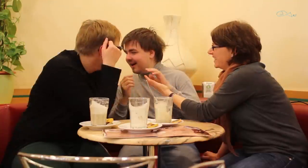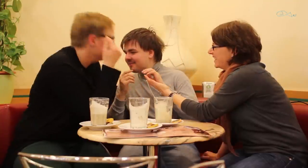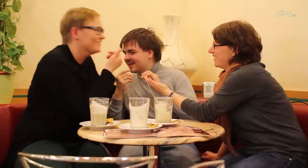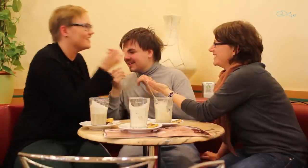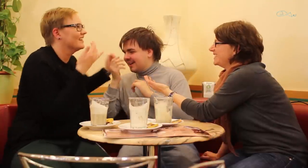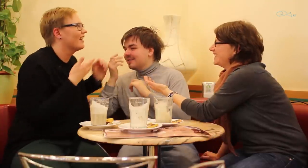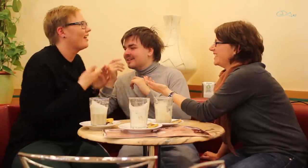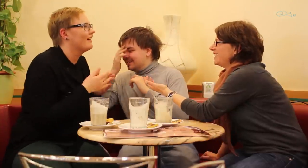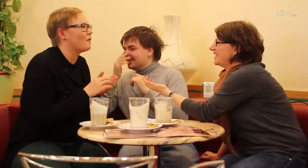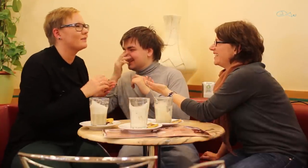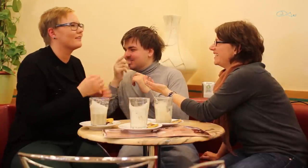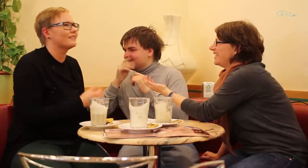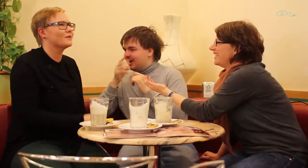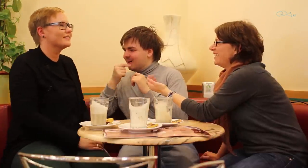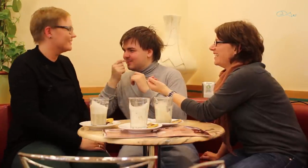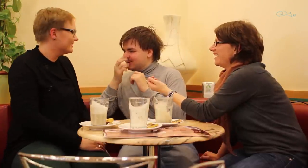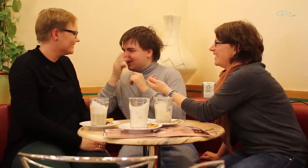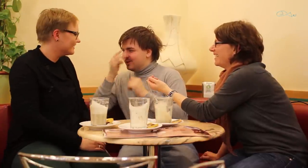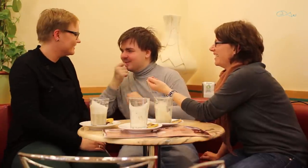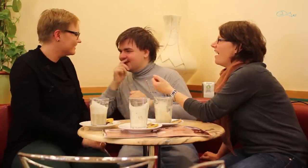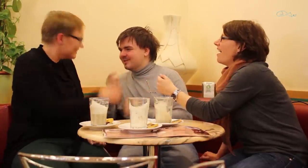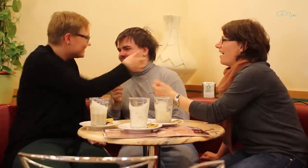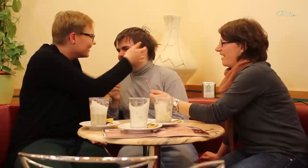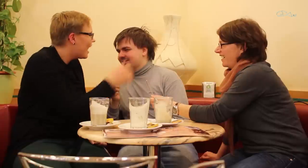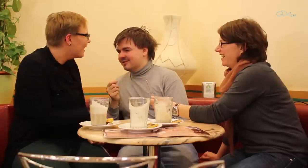Aber... Sie ist doch taub oder nicht.